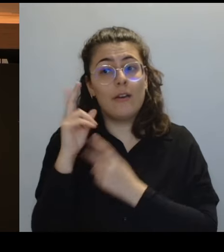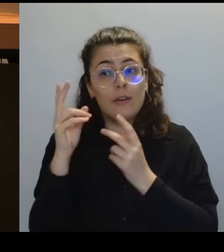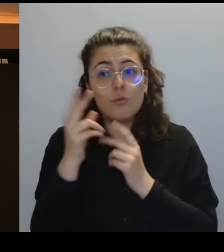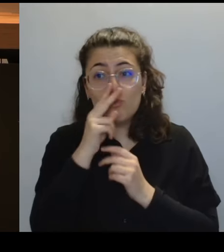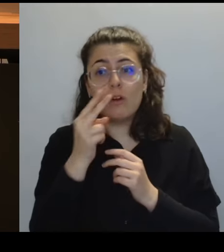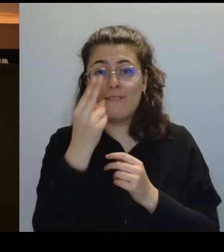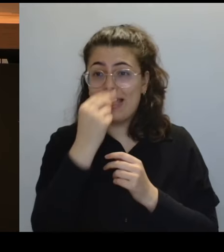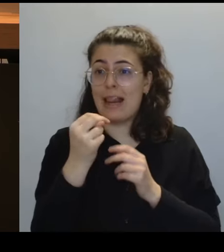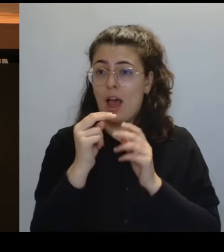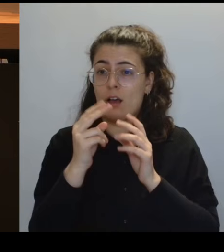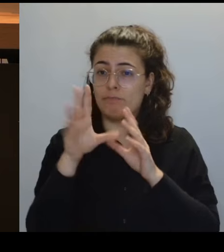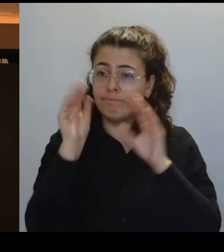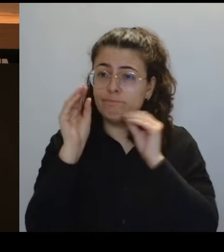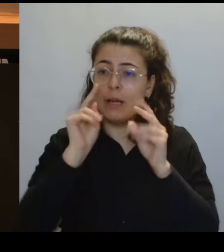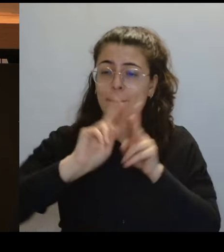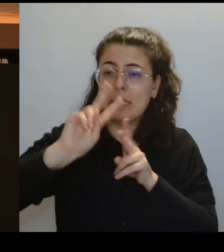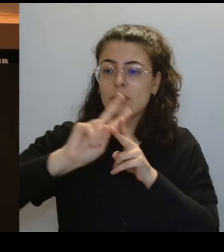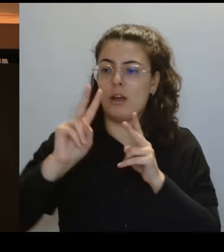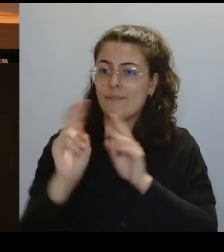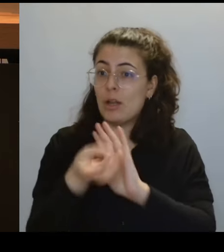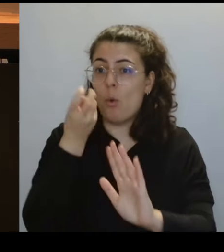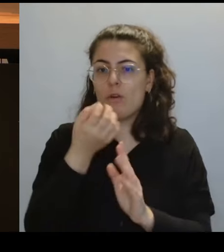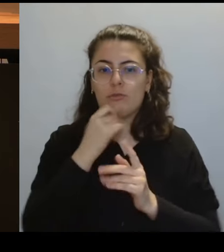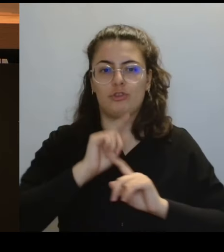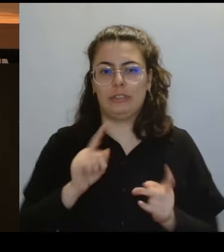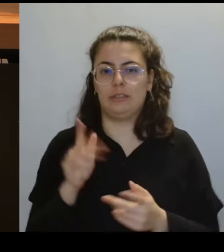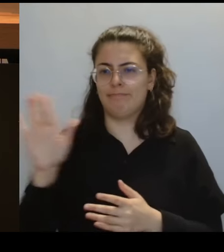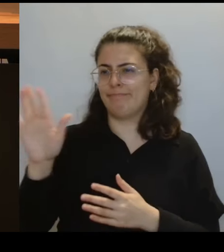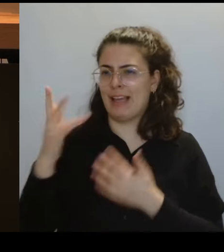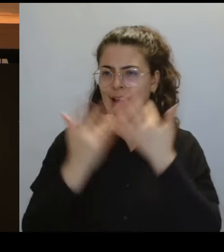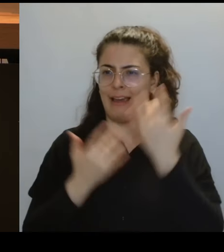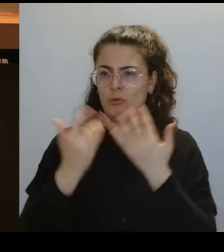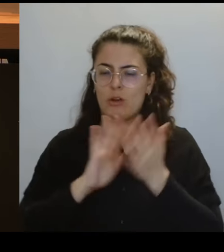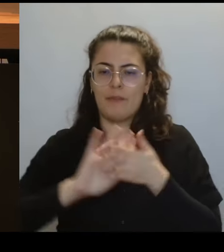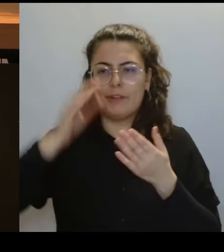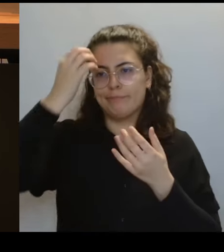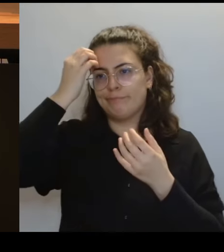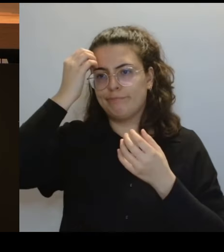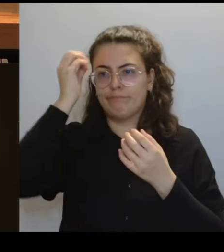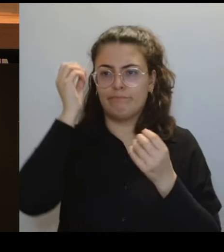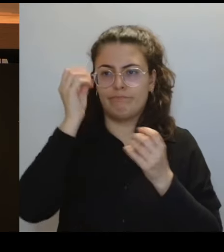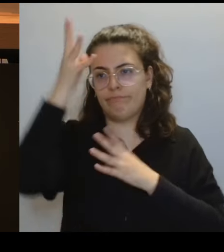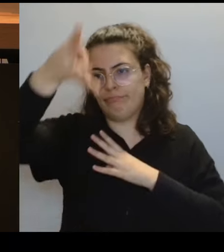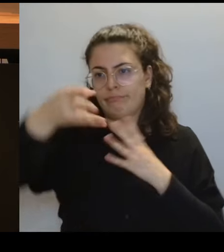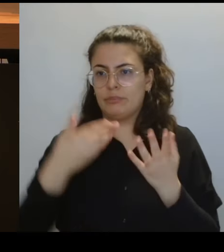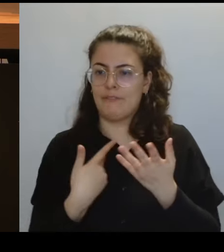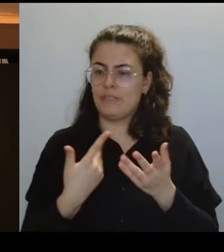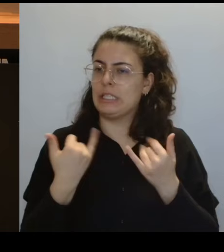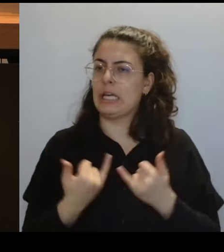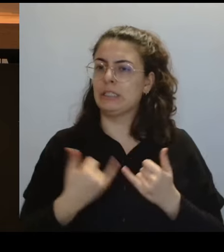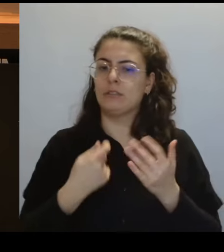Milchmädchenrechnung, frei nach dem Motto, die Werte sind wieder im grünen Bereich, also legen wir den Rückwärtsgang ein.